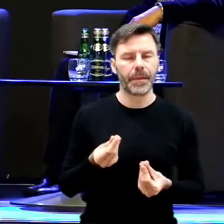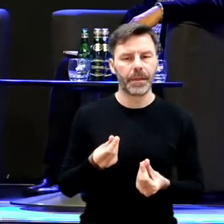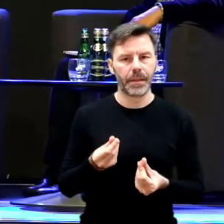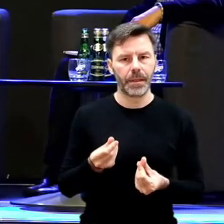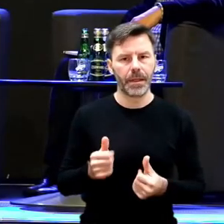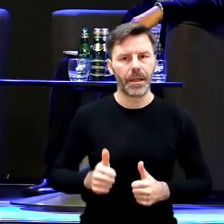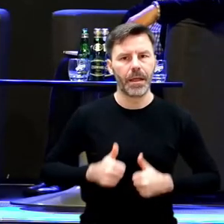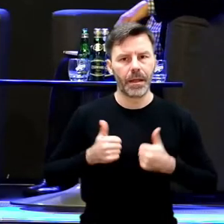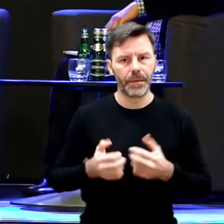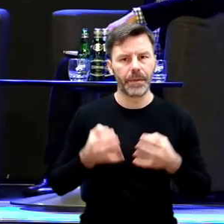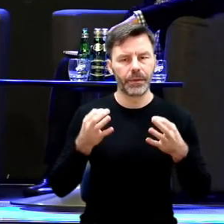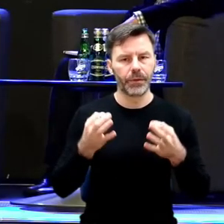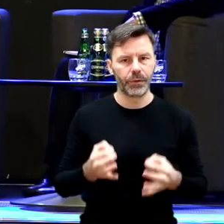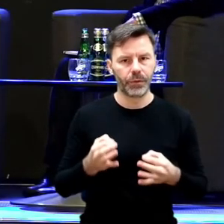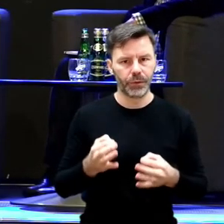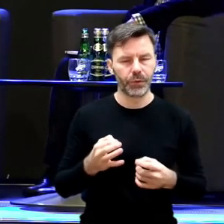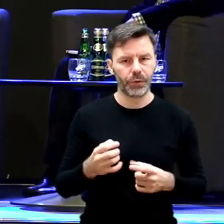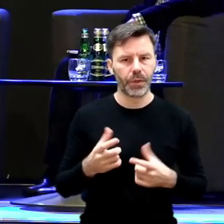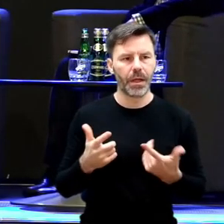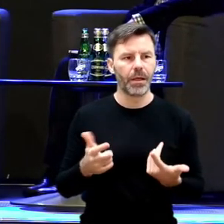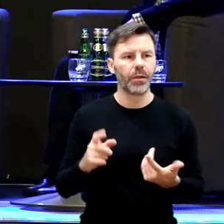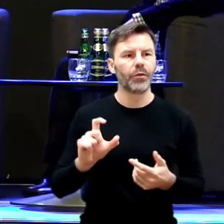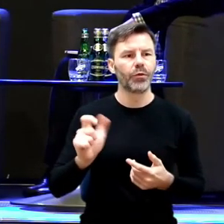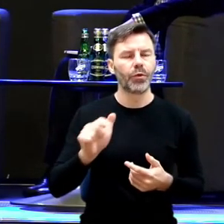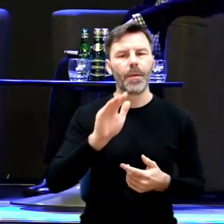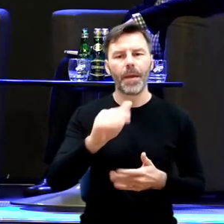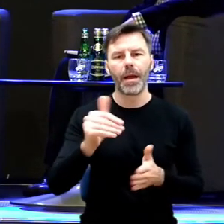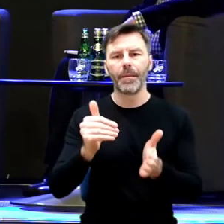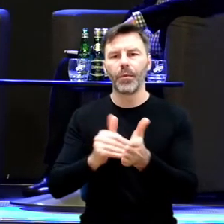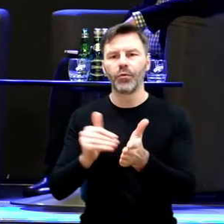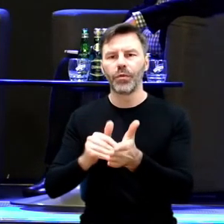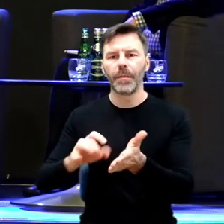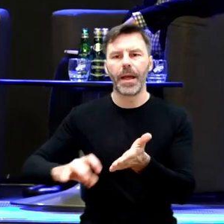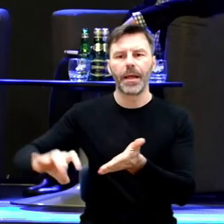przez gminy i ich spółki, zapotrzebowanie.